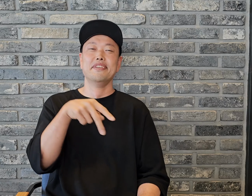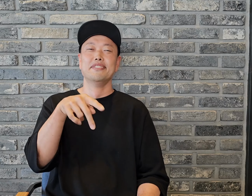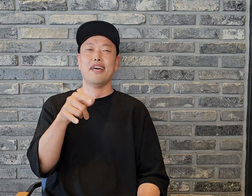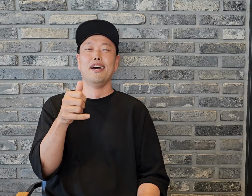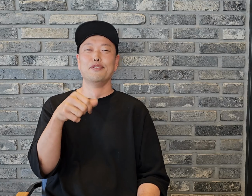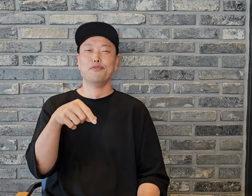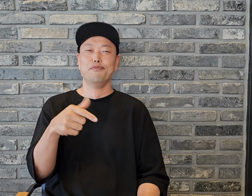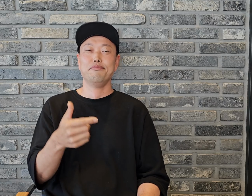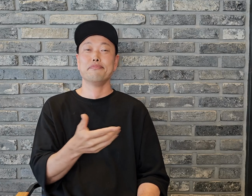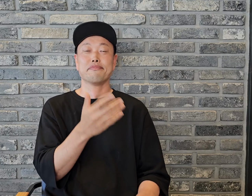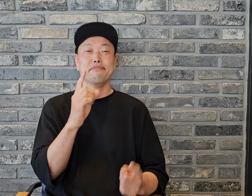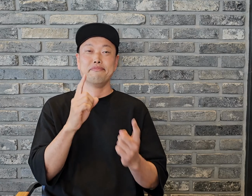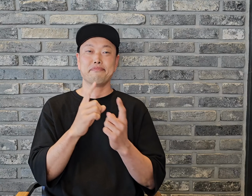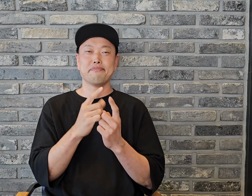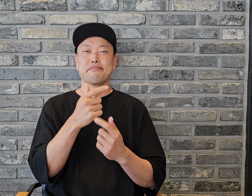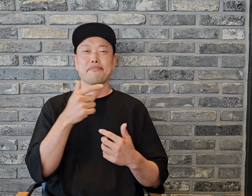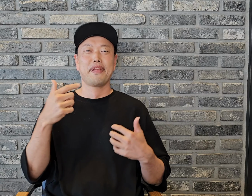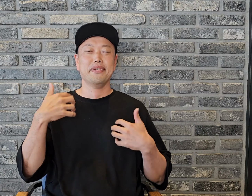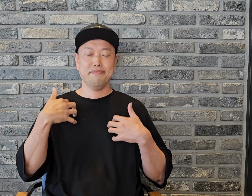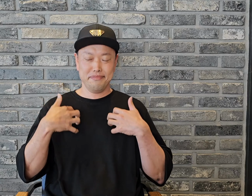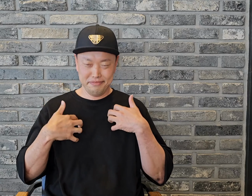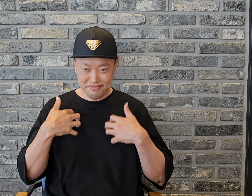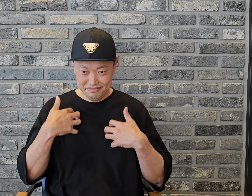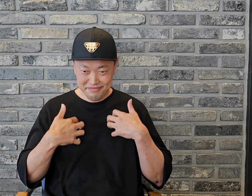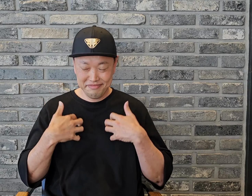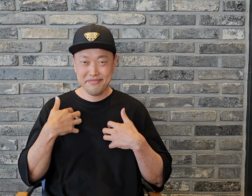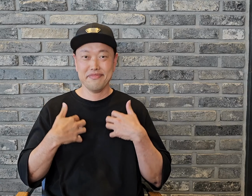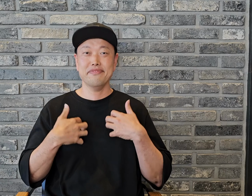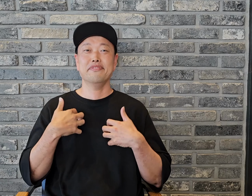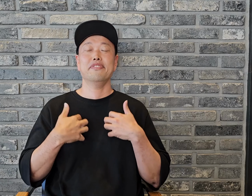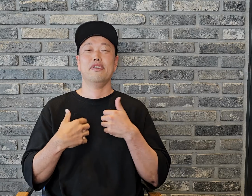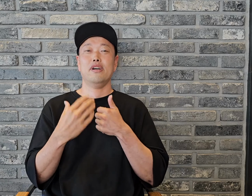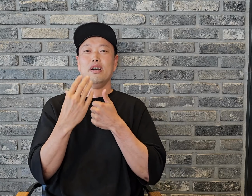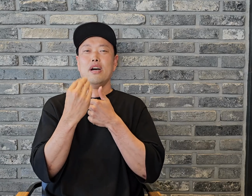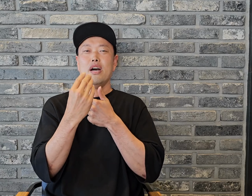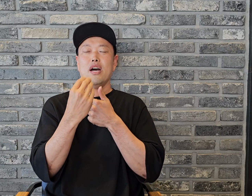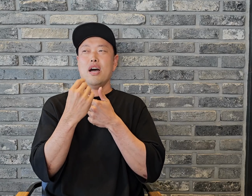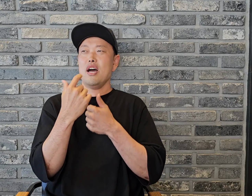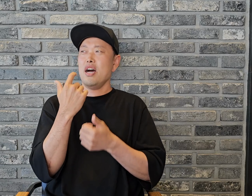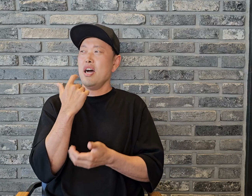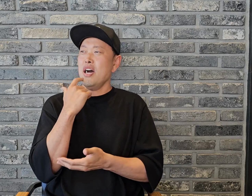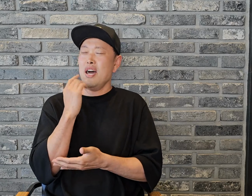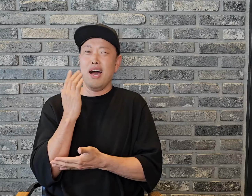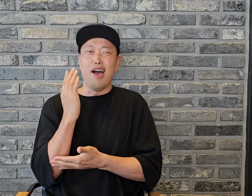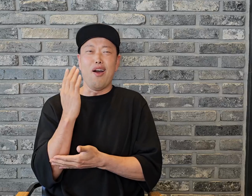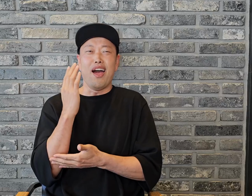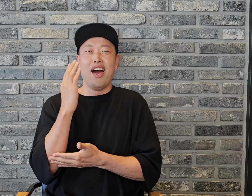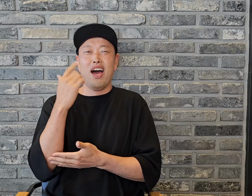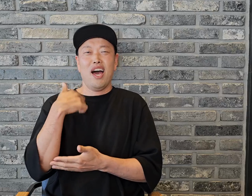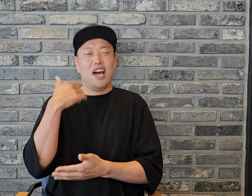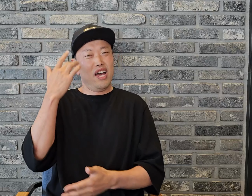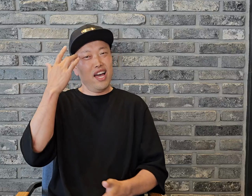私の名前はチョン・セフンです。 はじめまして。 正面からは月刊。これを撮影できてとても光栄です。